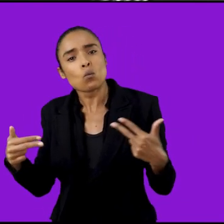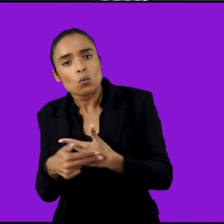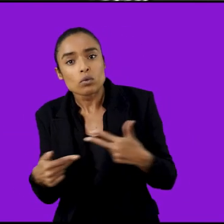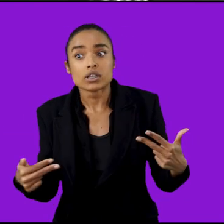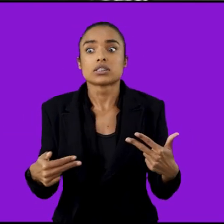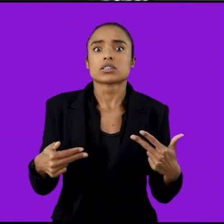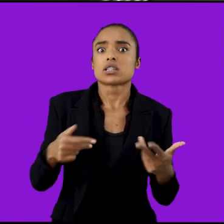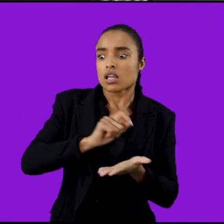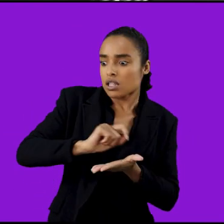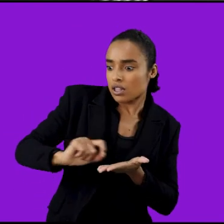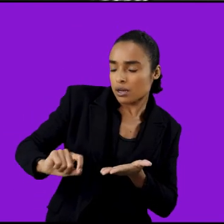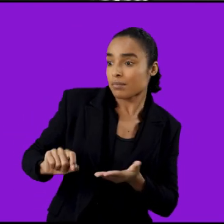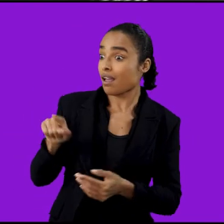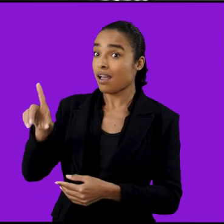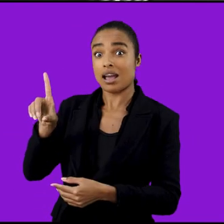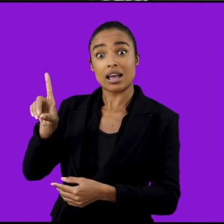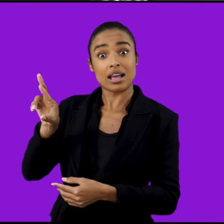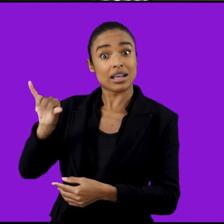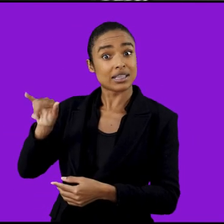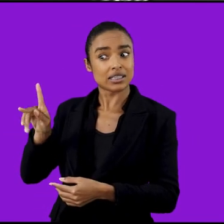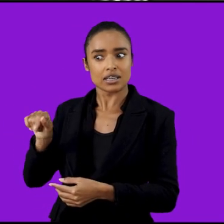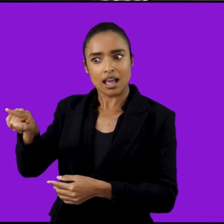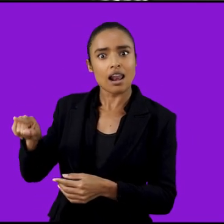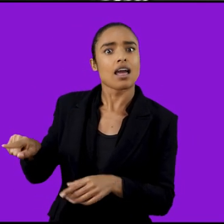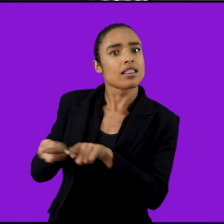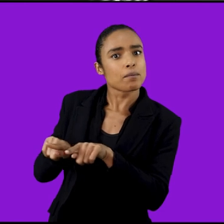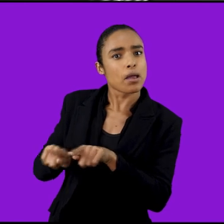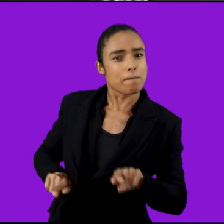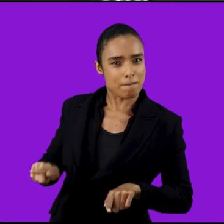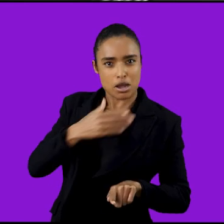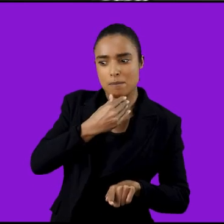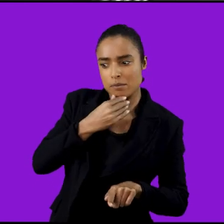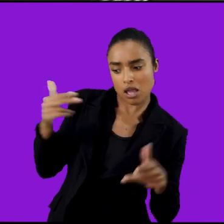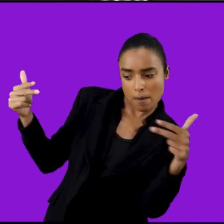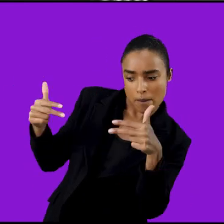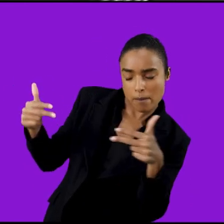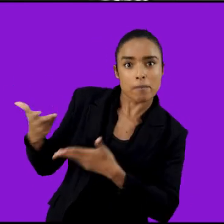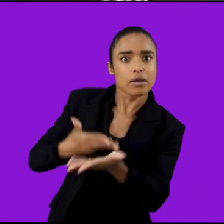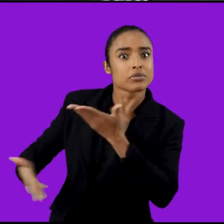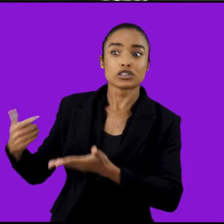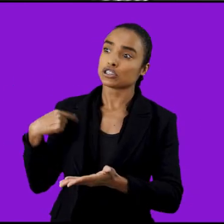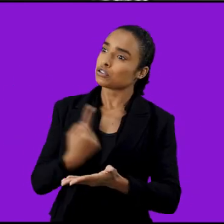cd, tirar uma foto. Tava Drika e um primo dela que também faz rap. E a gente começou a fazer uns freestyle. E foi ali que a gente ficou mais próximo